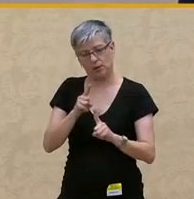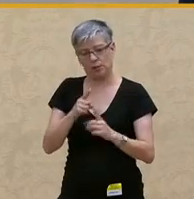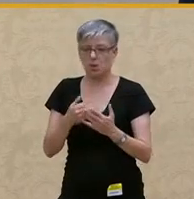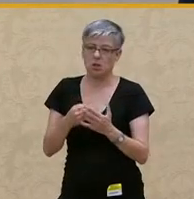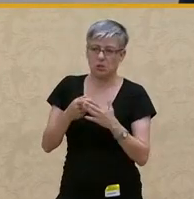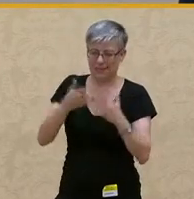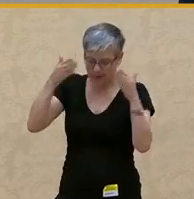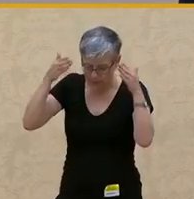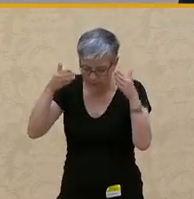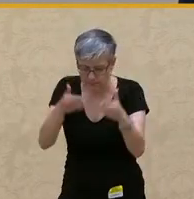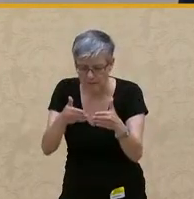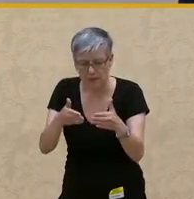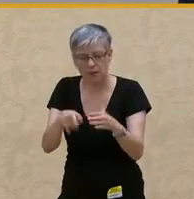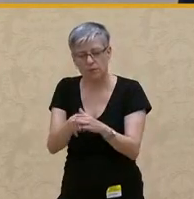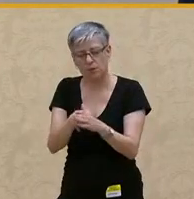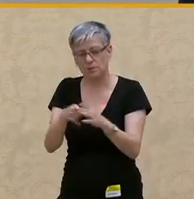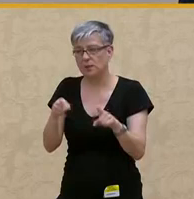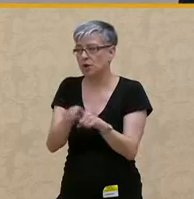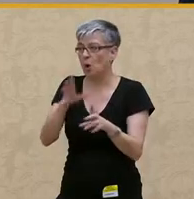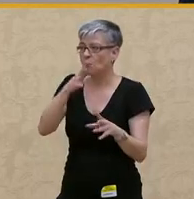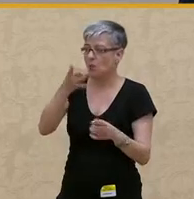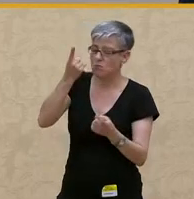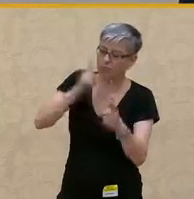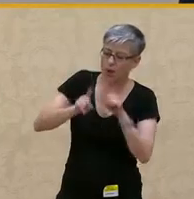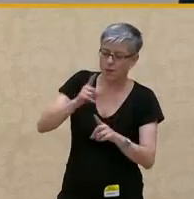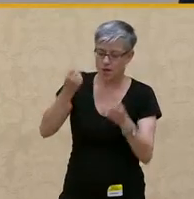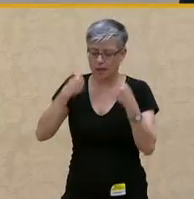concertación de plaza por esos problemas de comportamiento, se le inmoviliza,